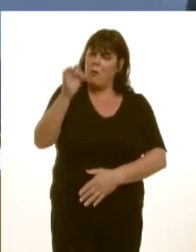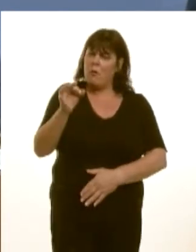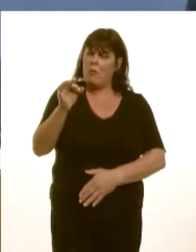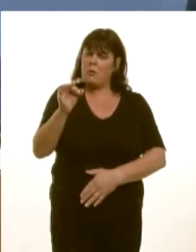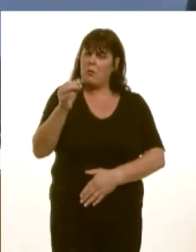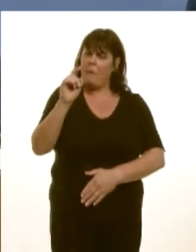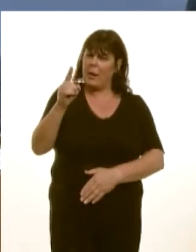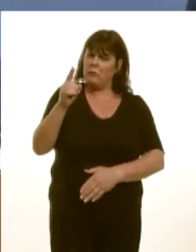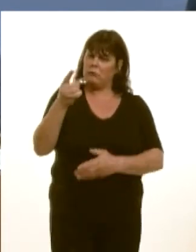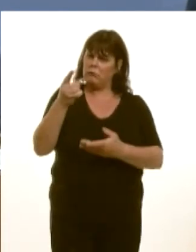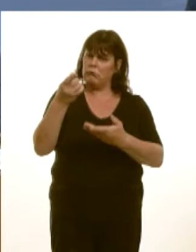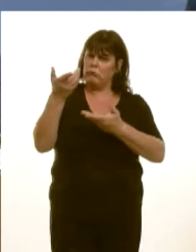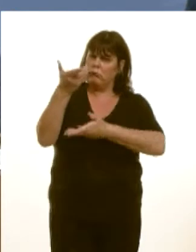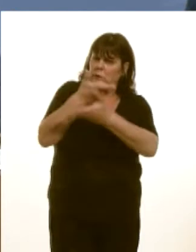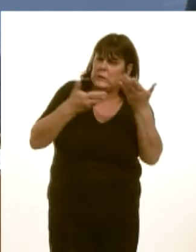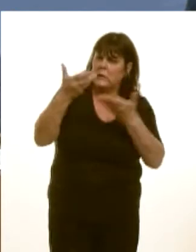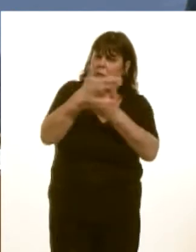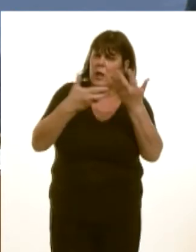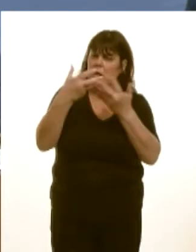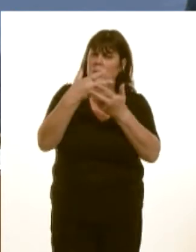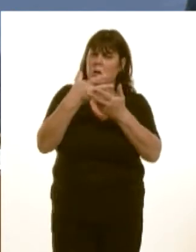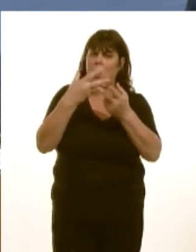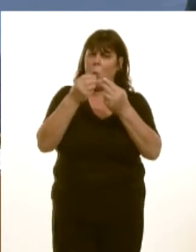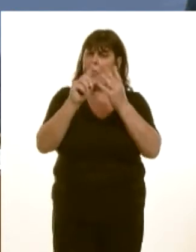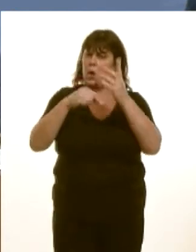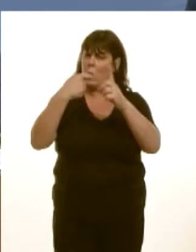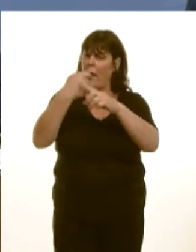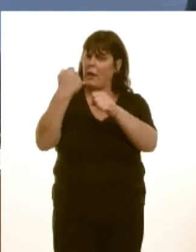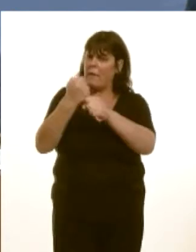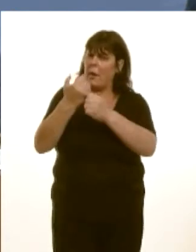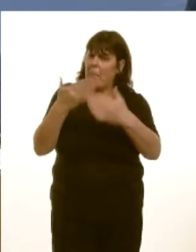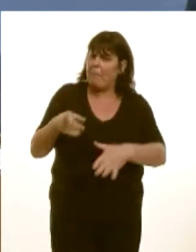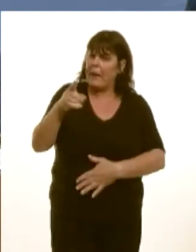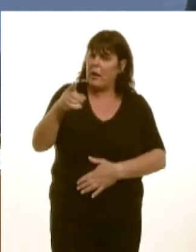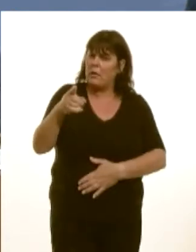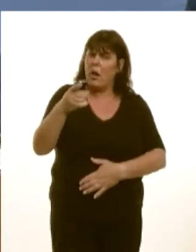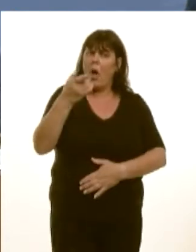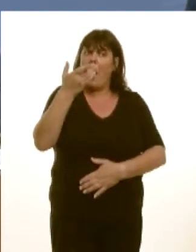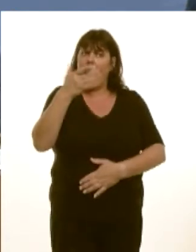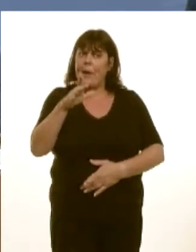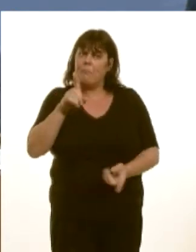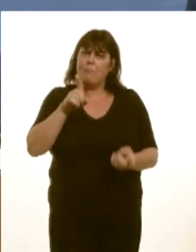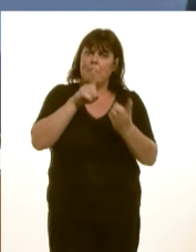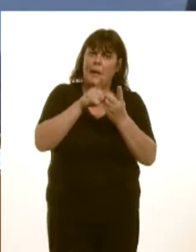y mae’ch Llywodraeth chi wedi’u cael gyda Llywodraeth y Deyrnas Unedig a Network Rail ynghylch uwchraddio gorsafoedd trenau yng Nghymru?